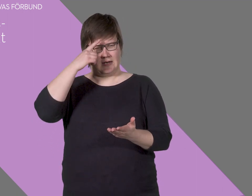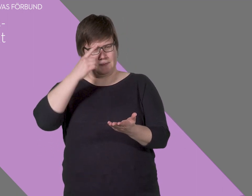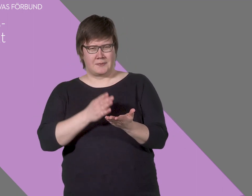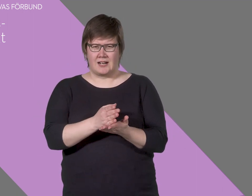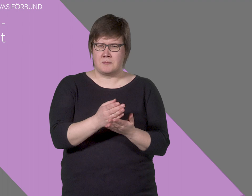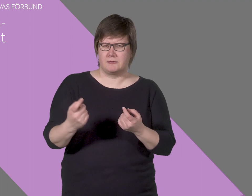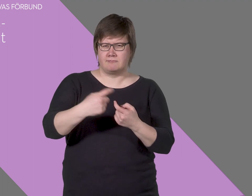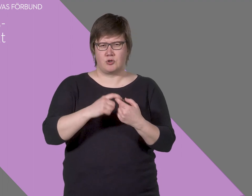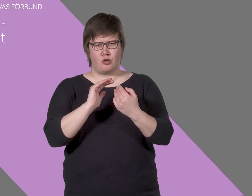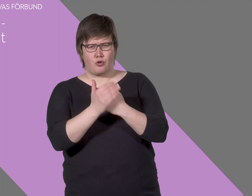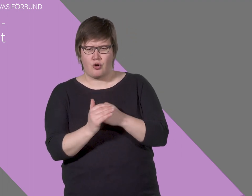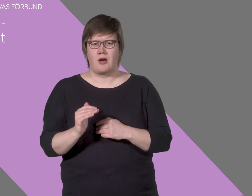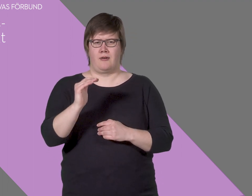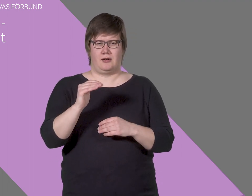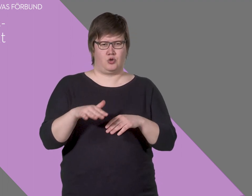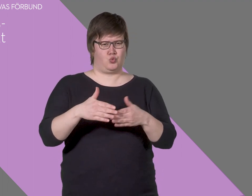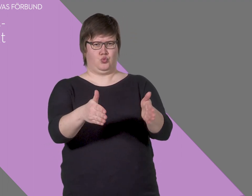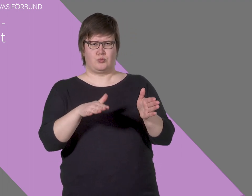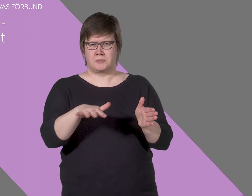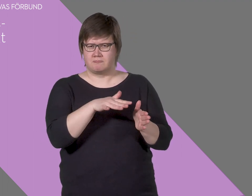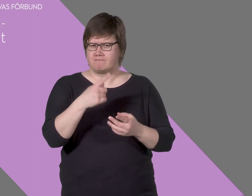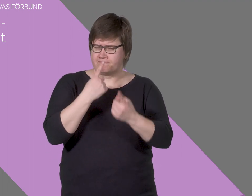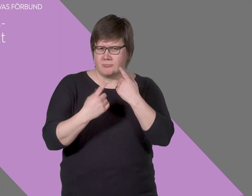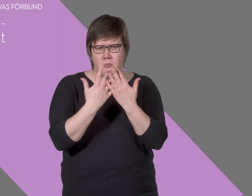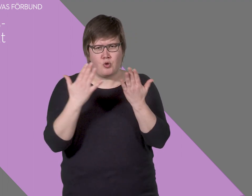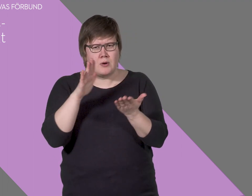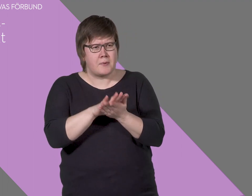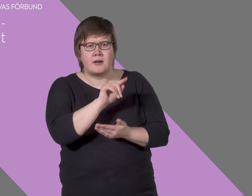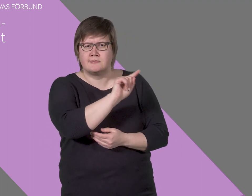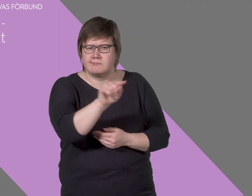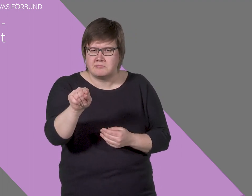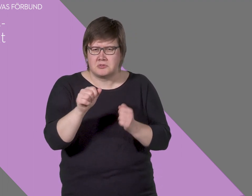Principen om tryggare rum diskuteras på många håll, -